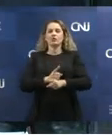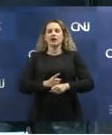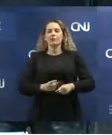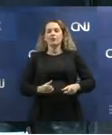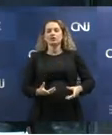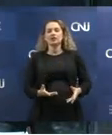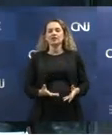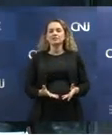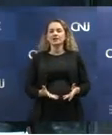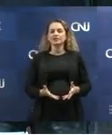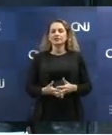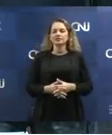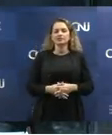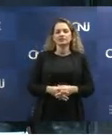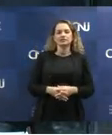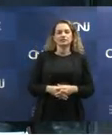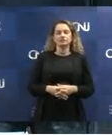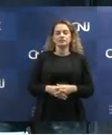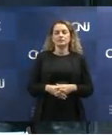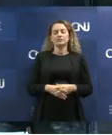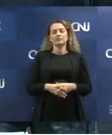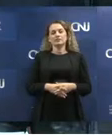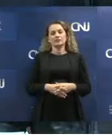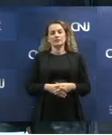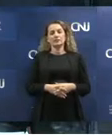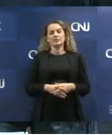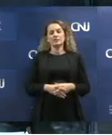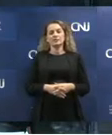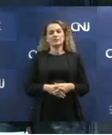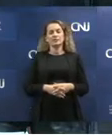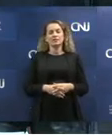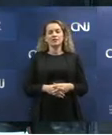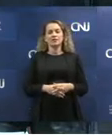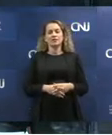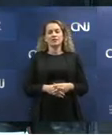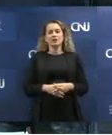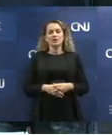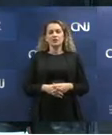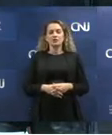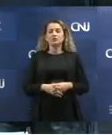ainda que não me sentisse totalmente culpado.